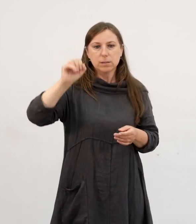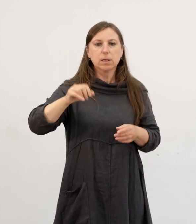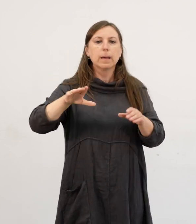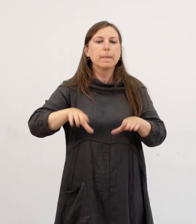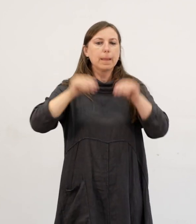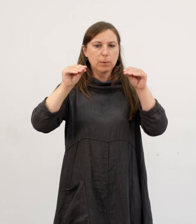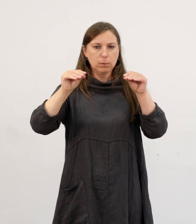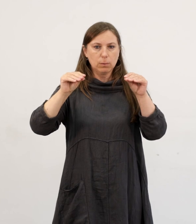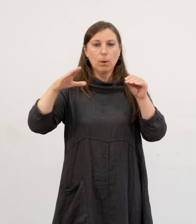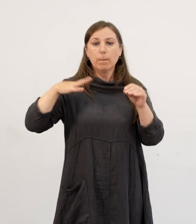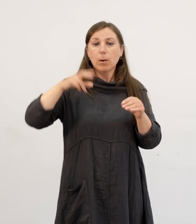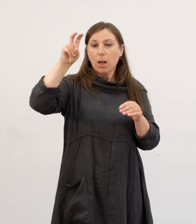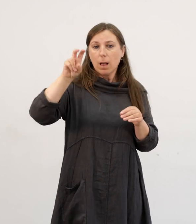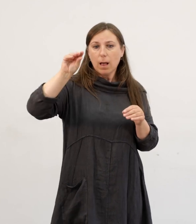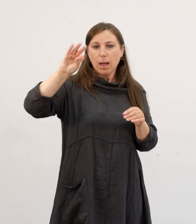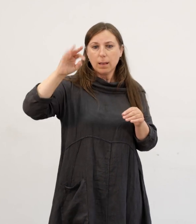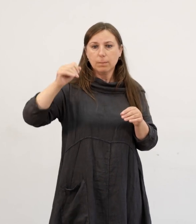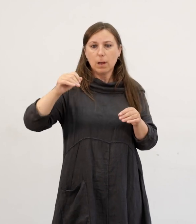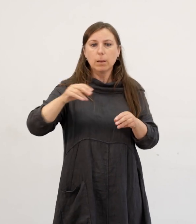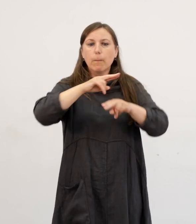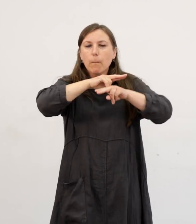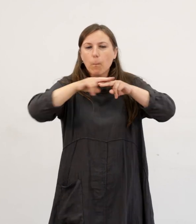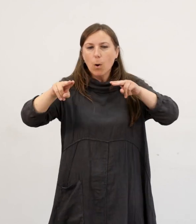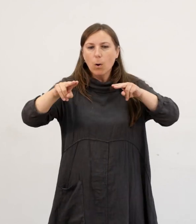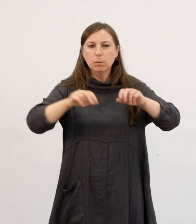Na uwagę zasługuje Order Orła Białego, czyli